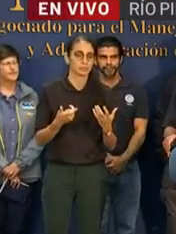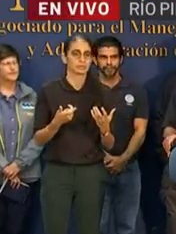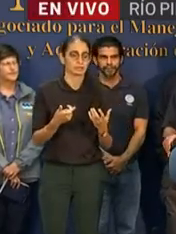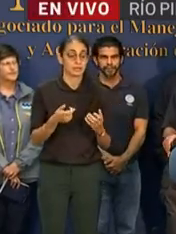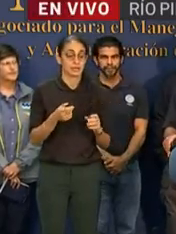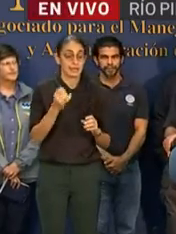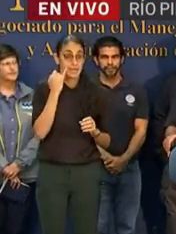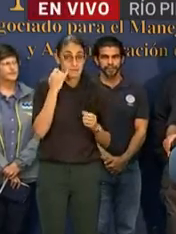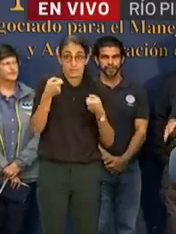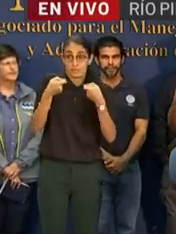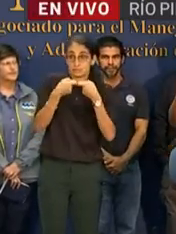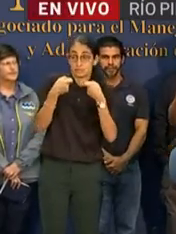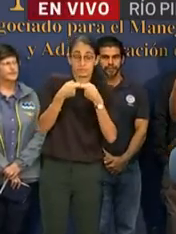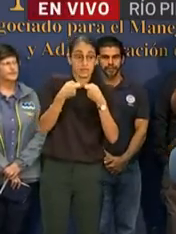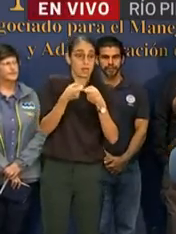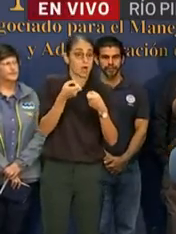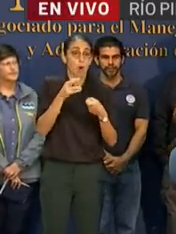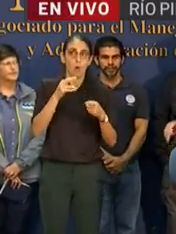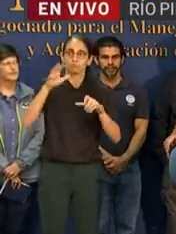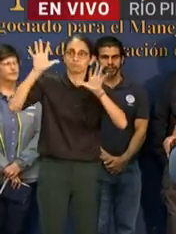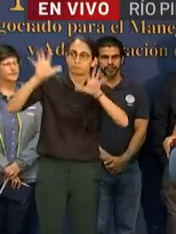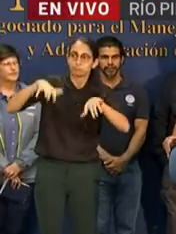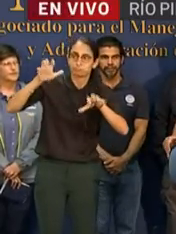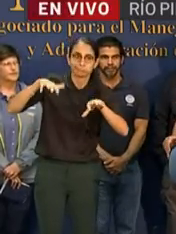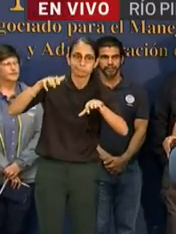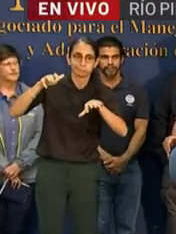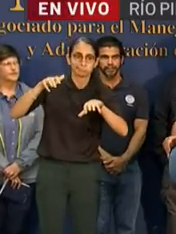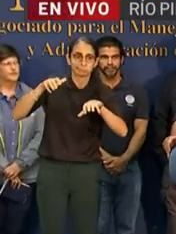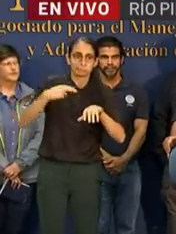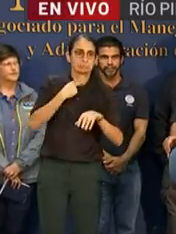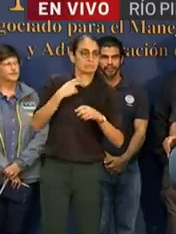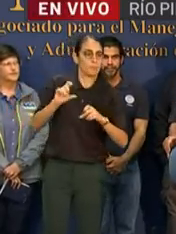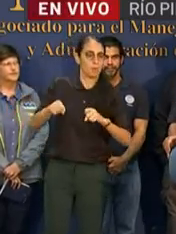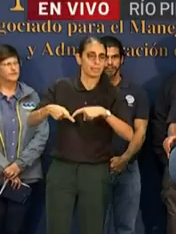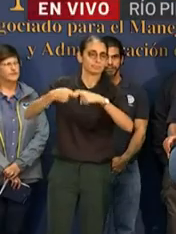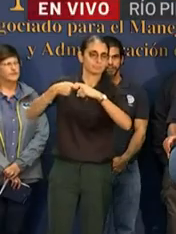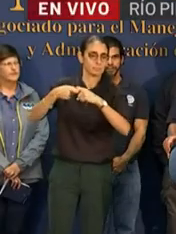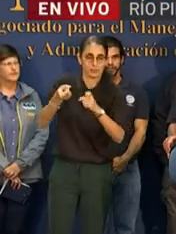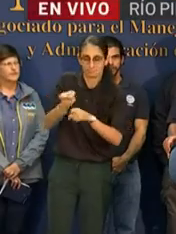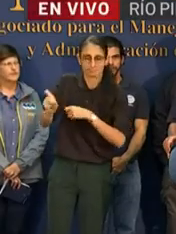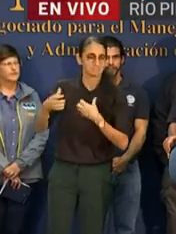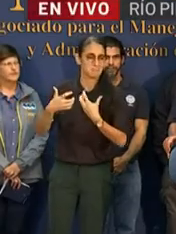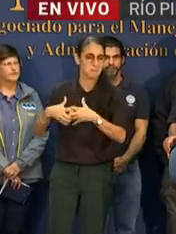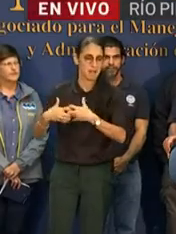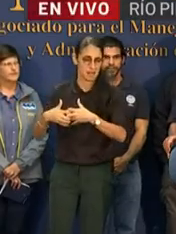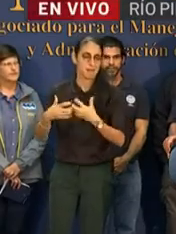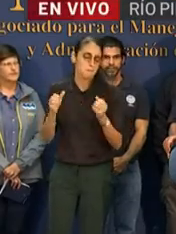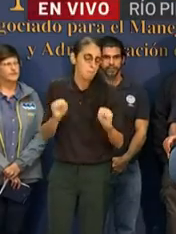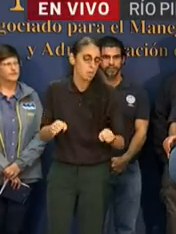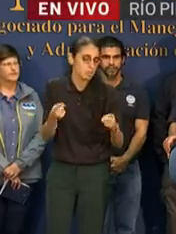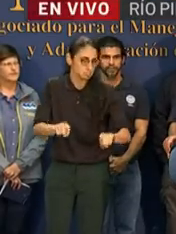PERO SE ANTICIPA QUE TENEMOS